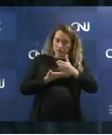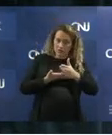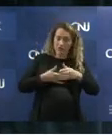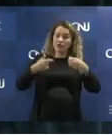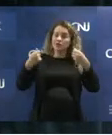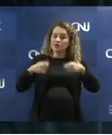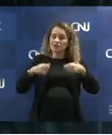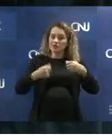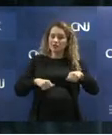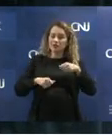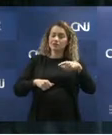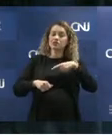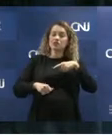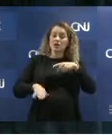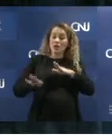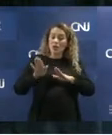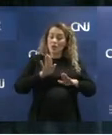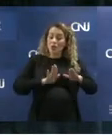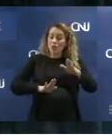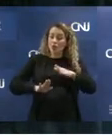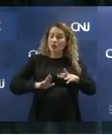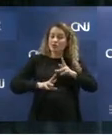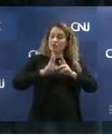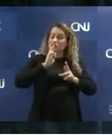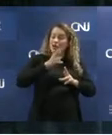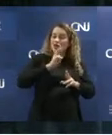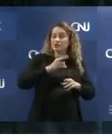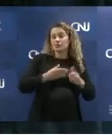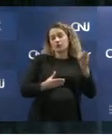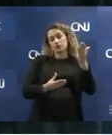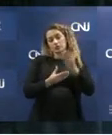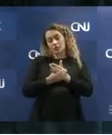o resultado útil do processo, na medida em que esse ato de nomeação